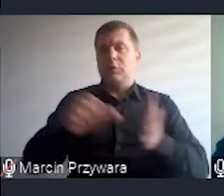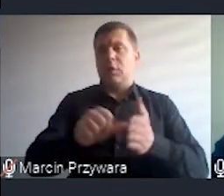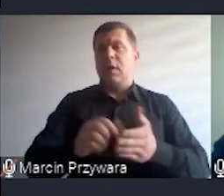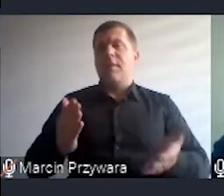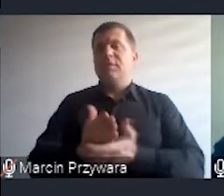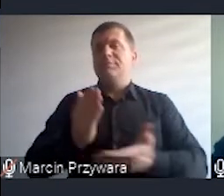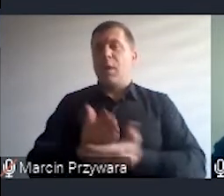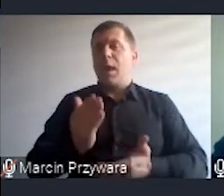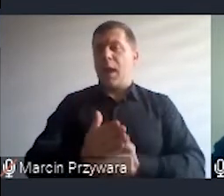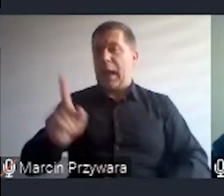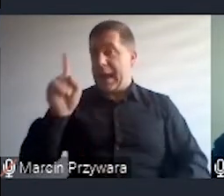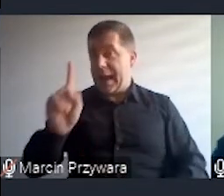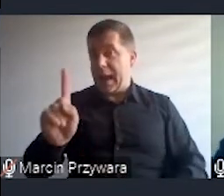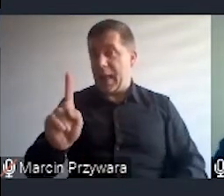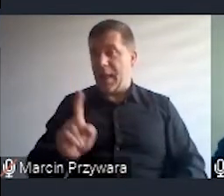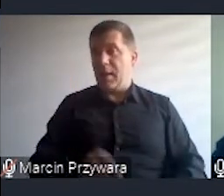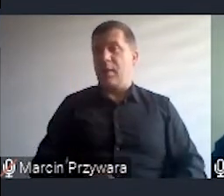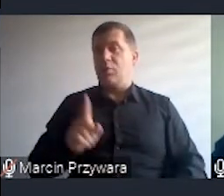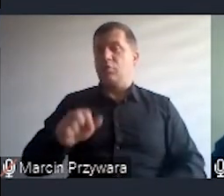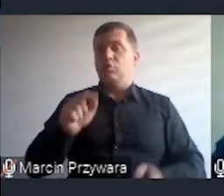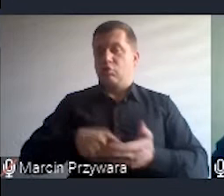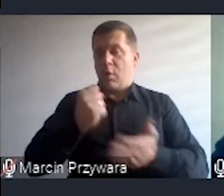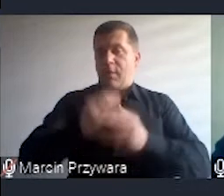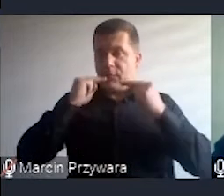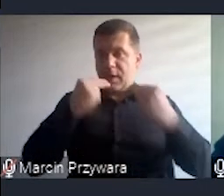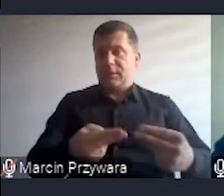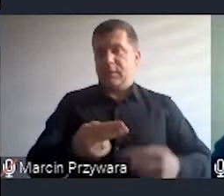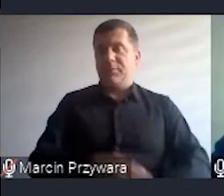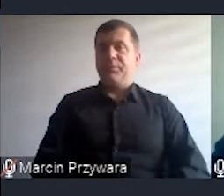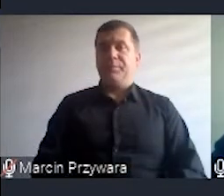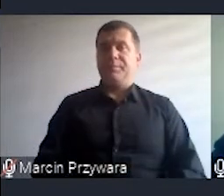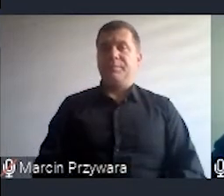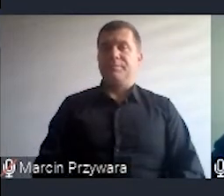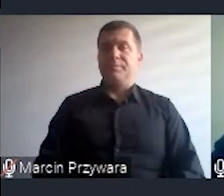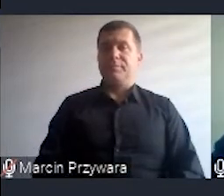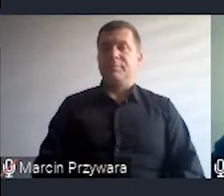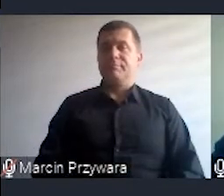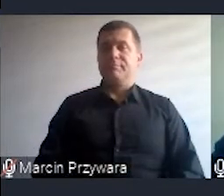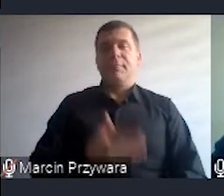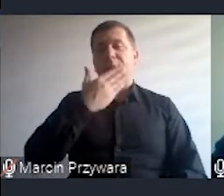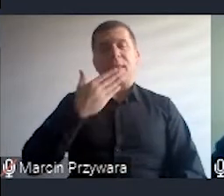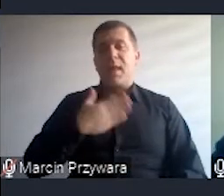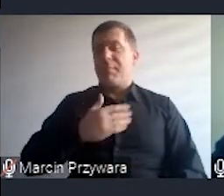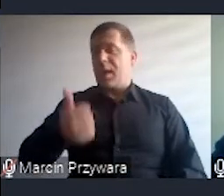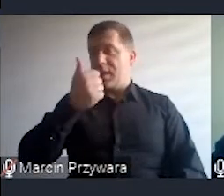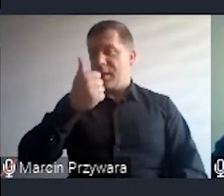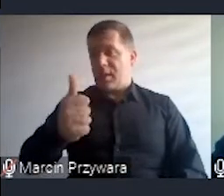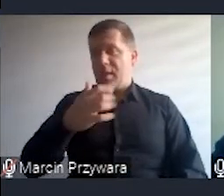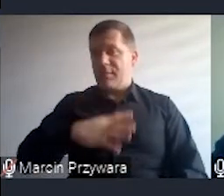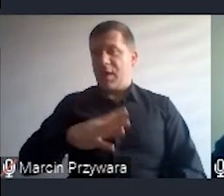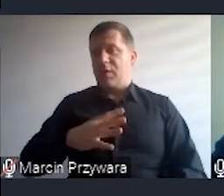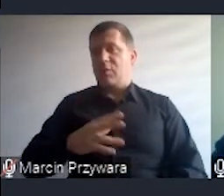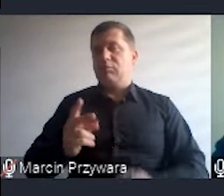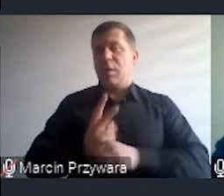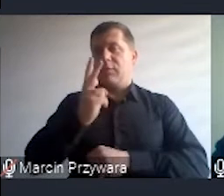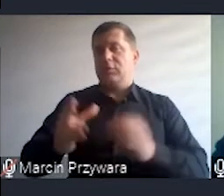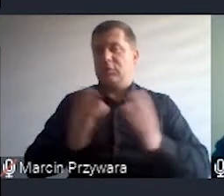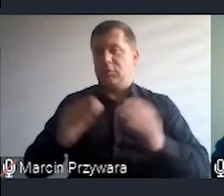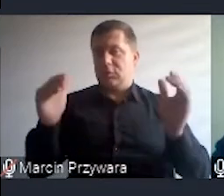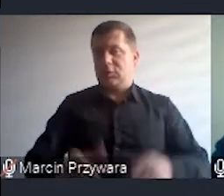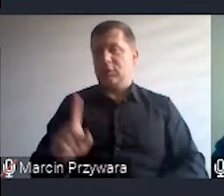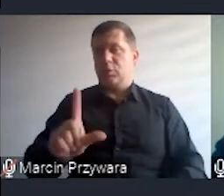ale – i tu znowu wracamy – nie ma jednostkowej wartości powyżej 10 000 złotych.